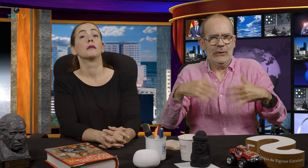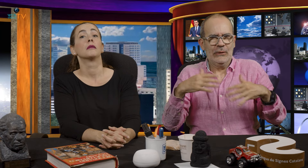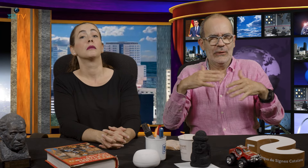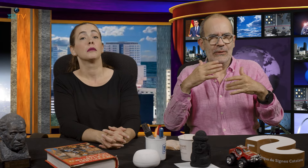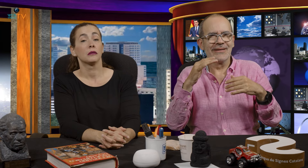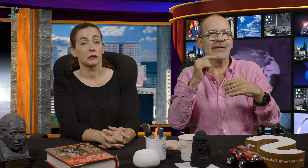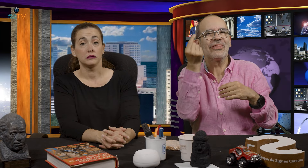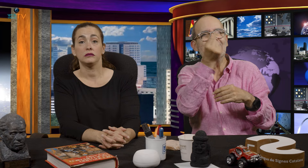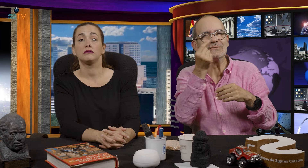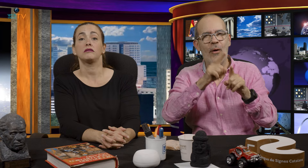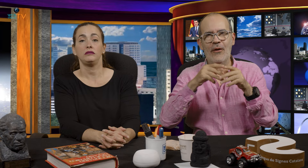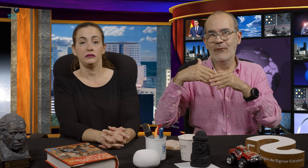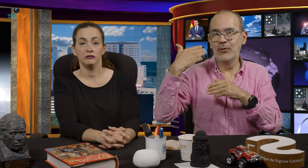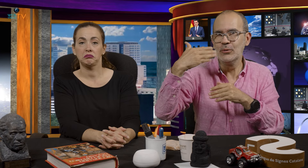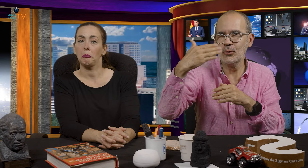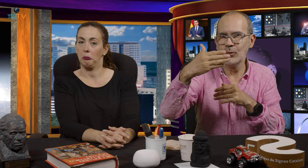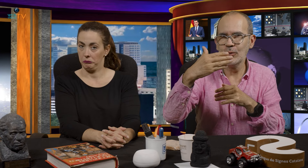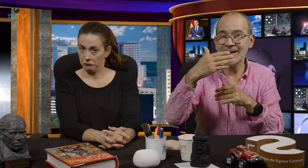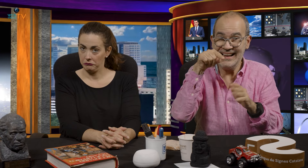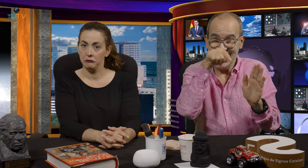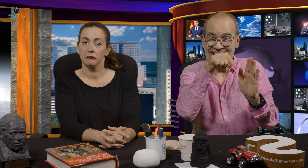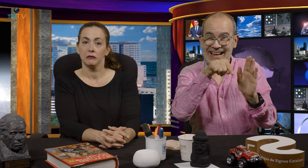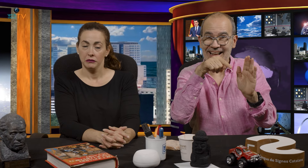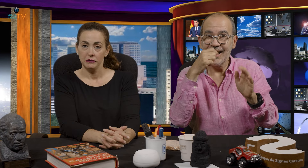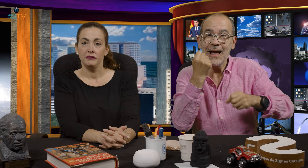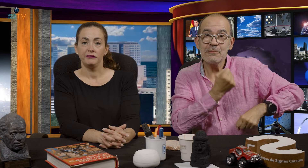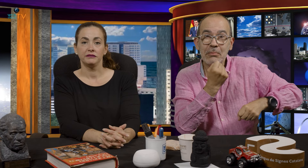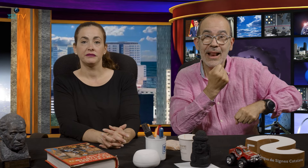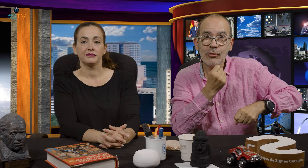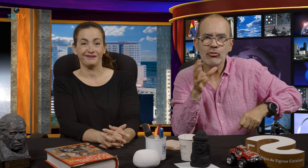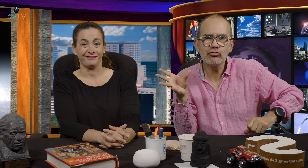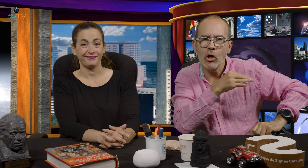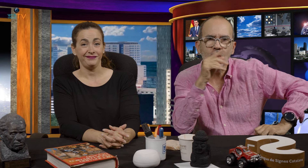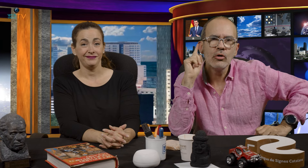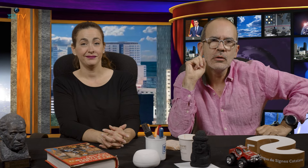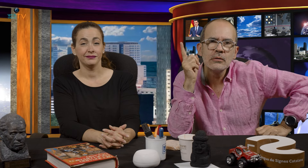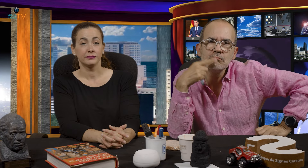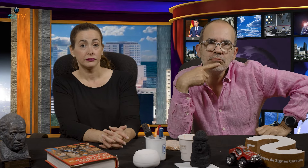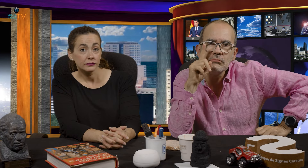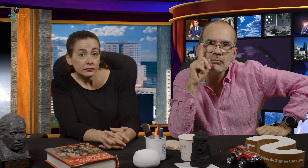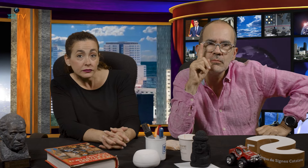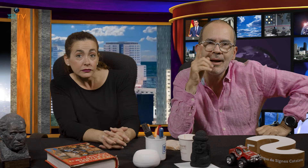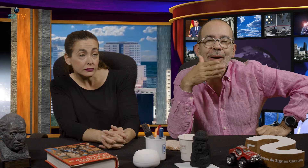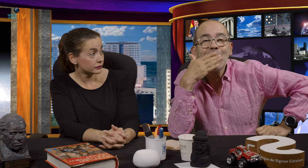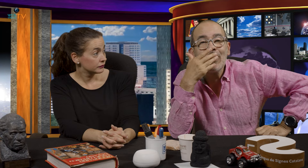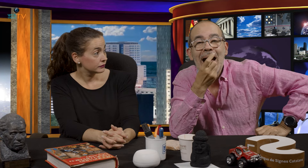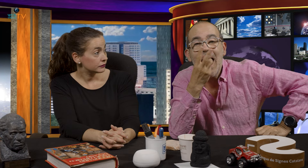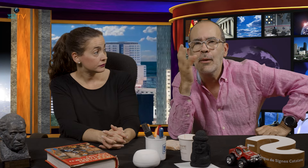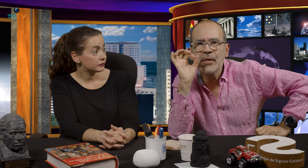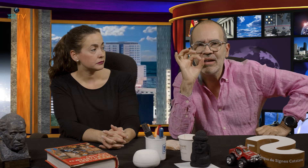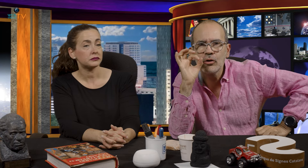y con un diseño futurista donde todos los empleados son sordos, ni uno oyente.